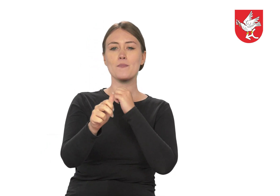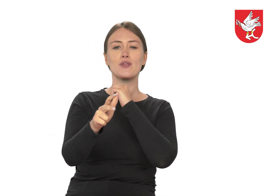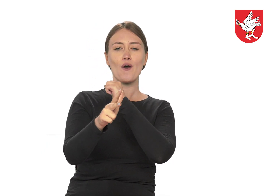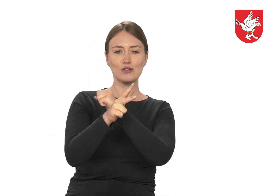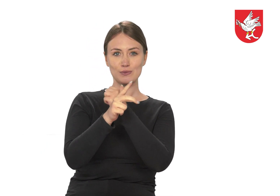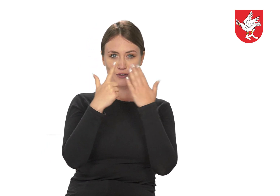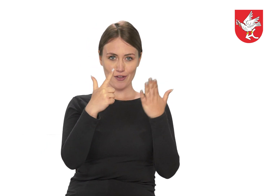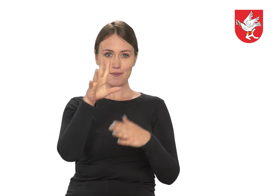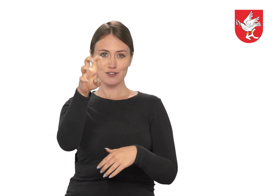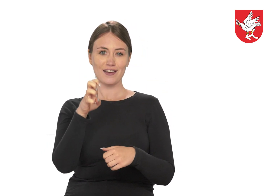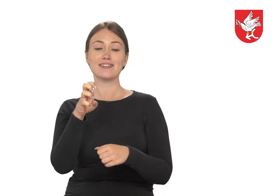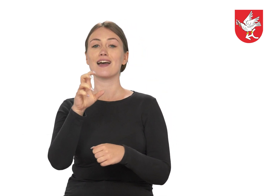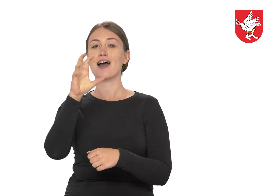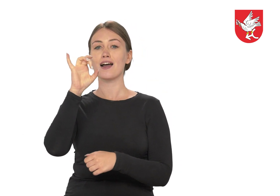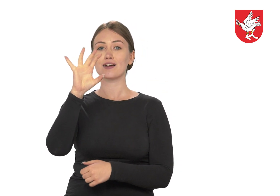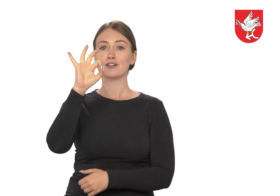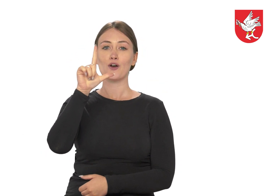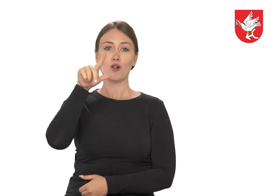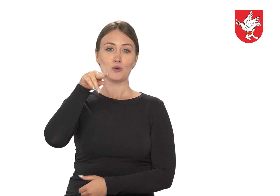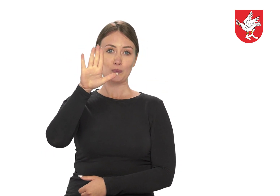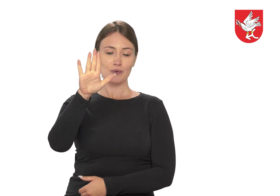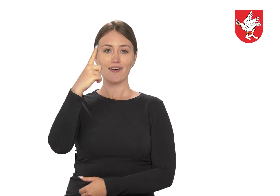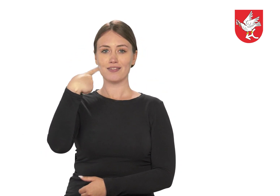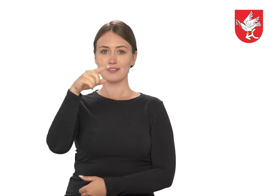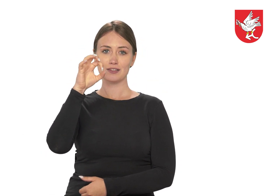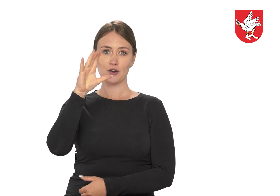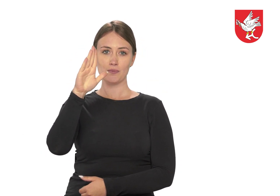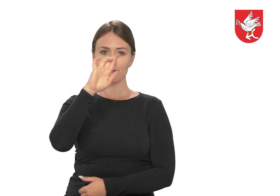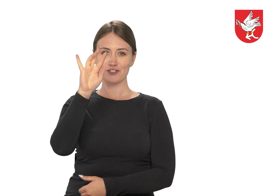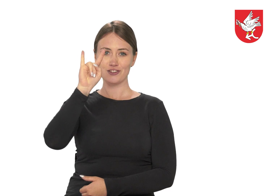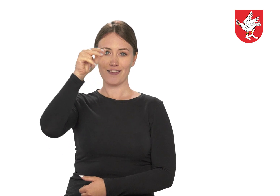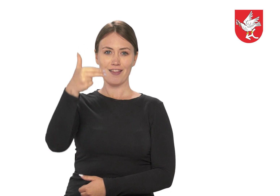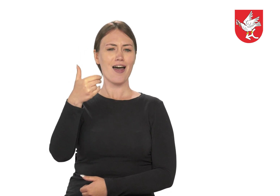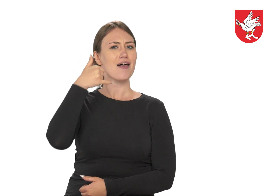87-400 Golub-Dobrzyń